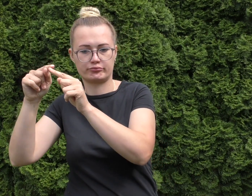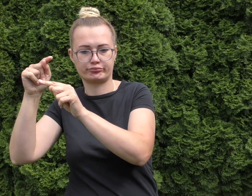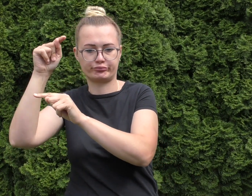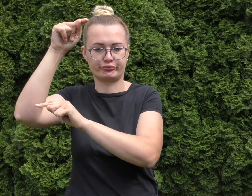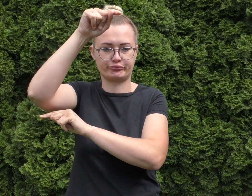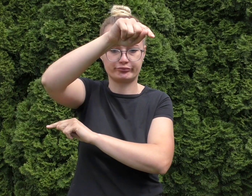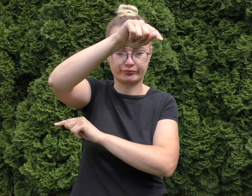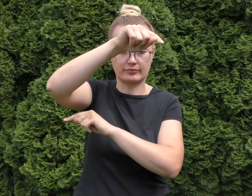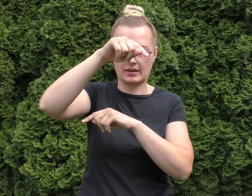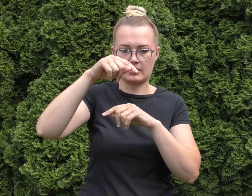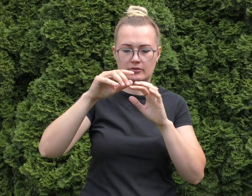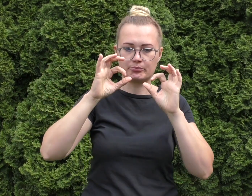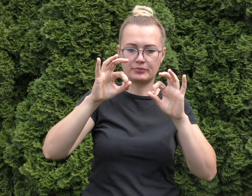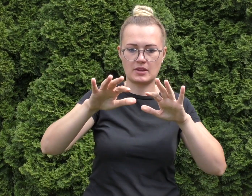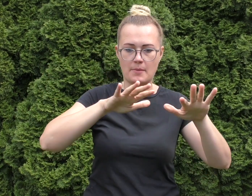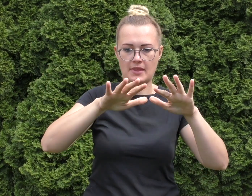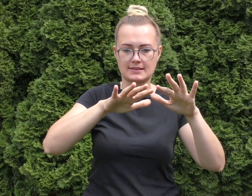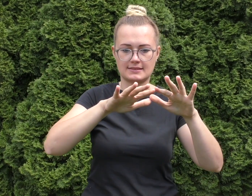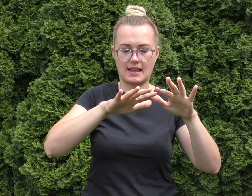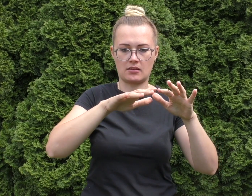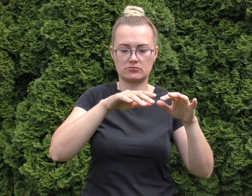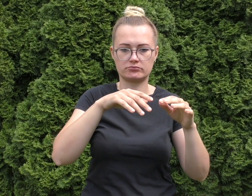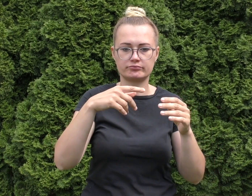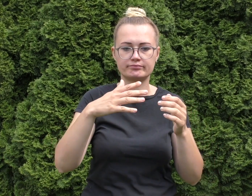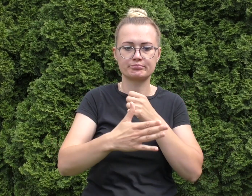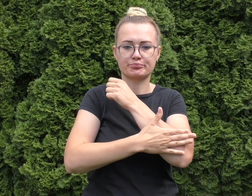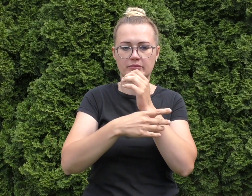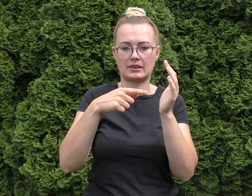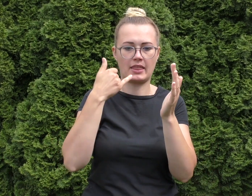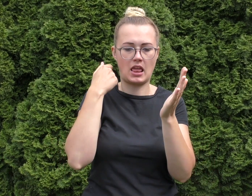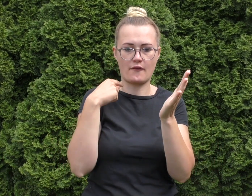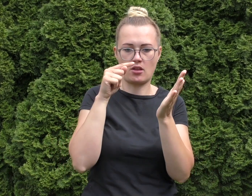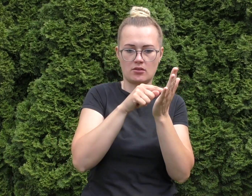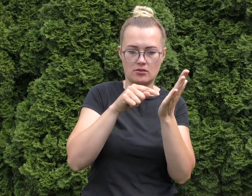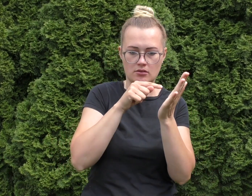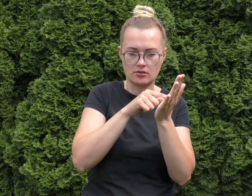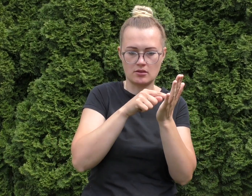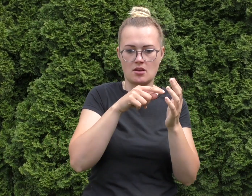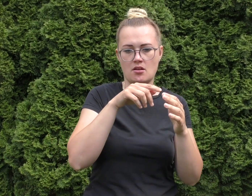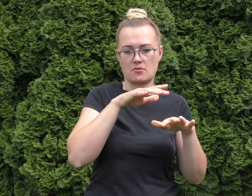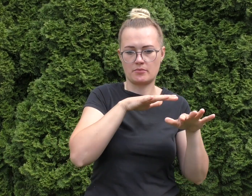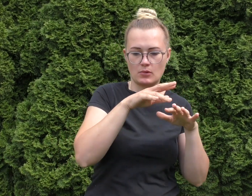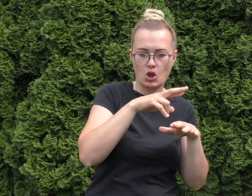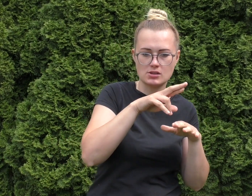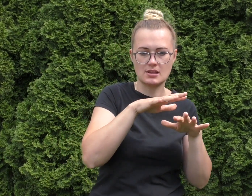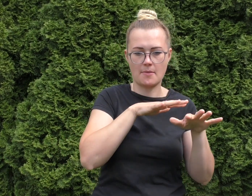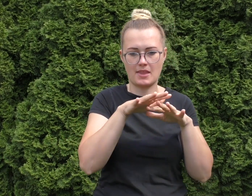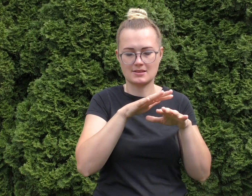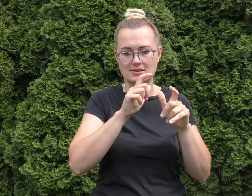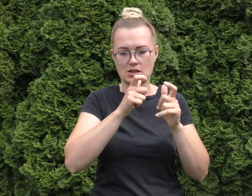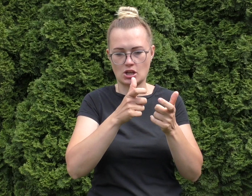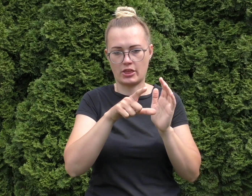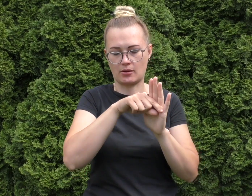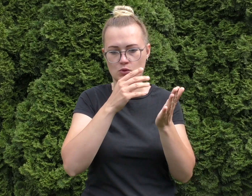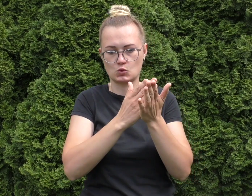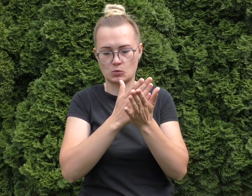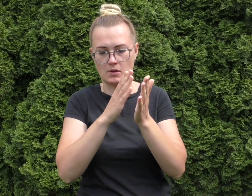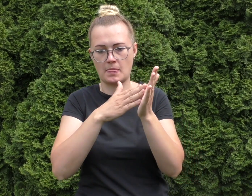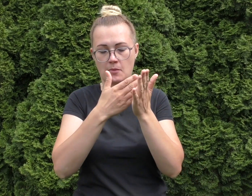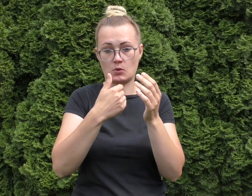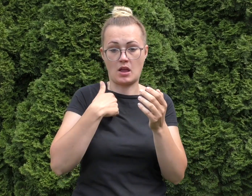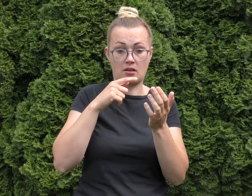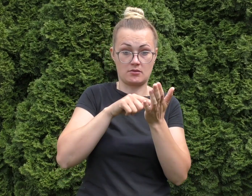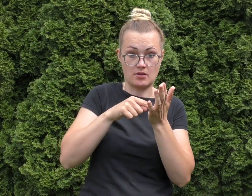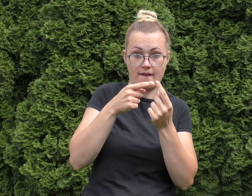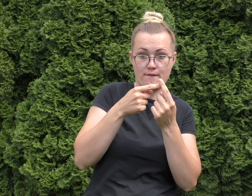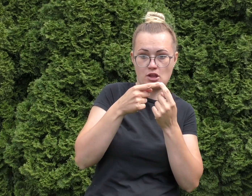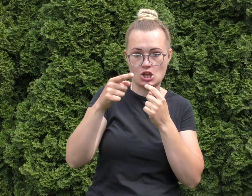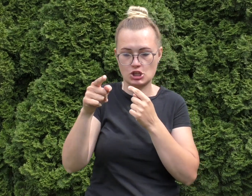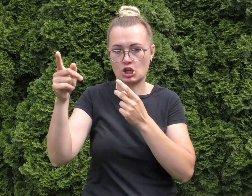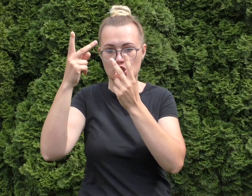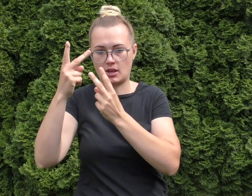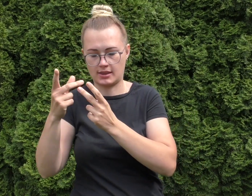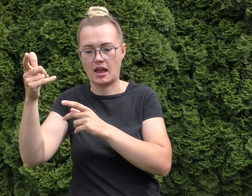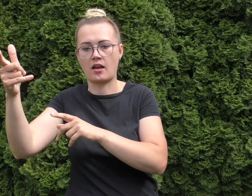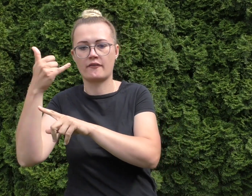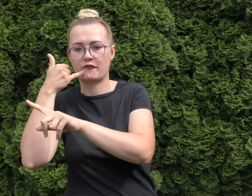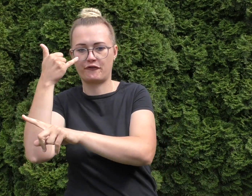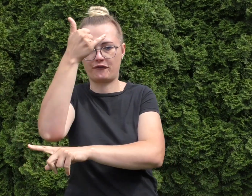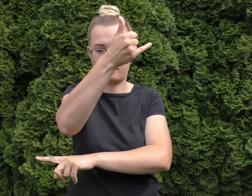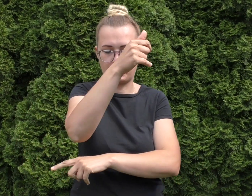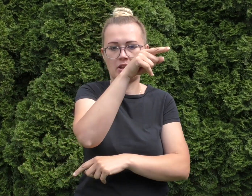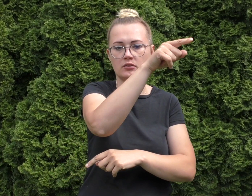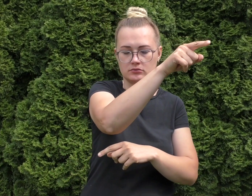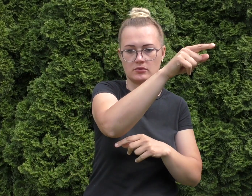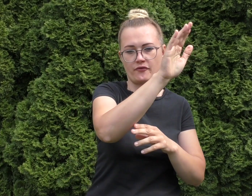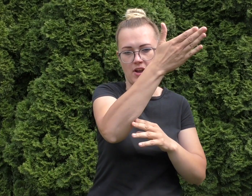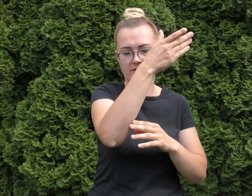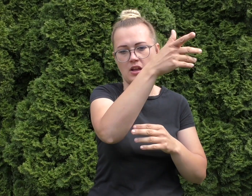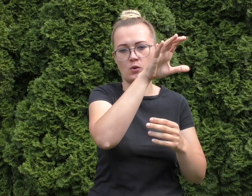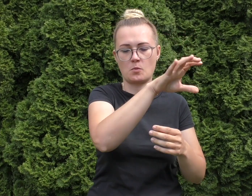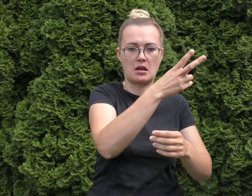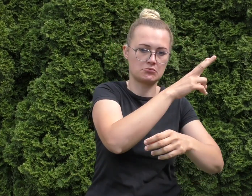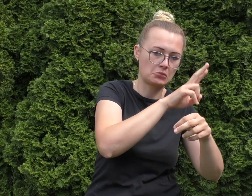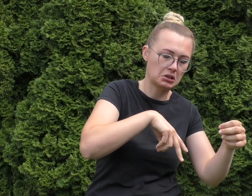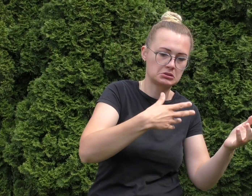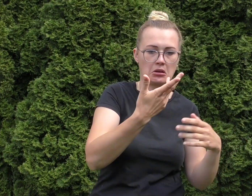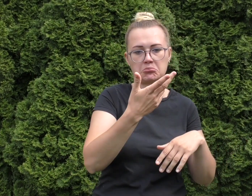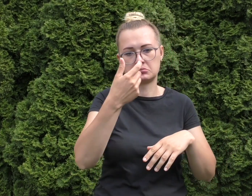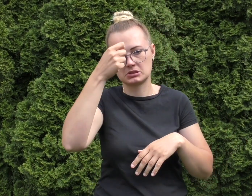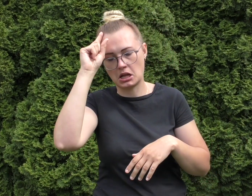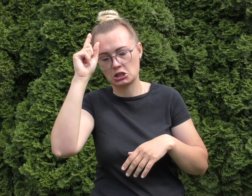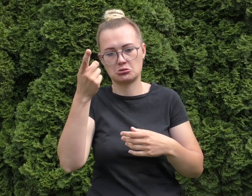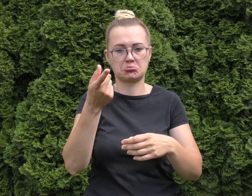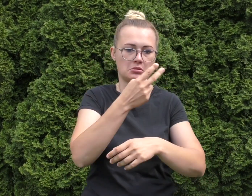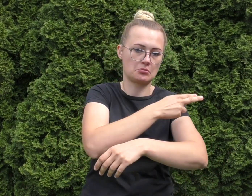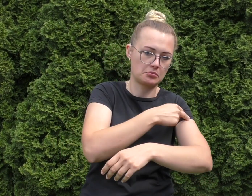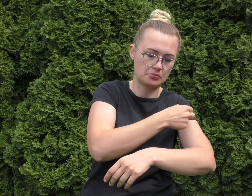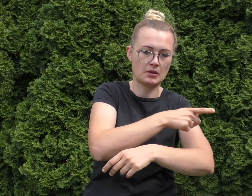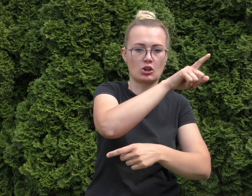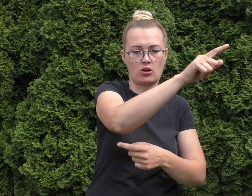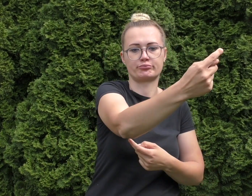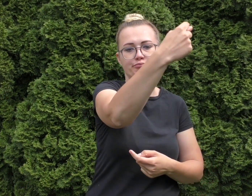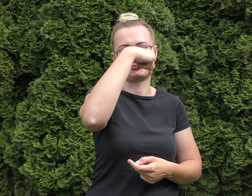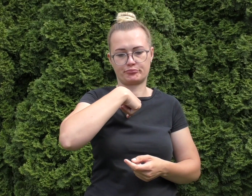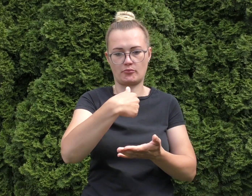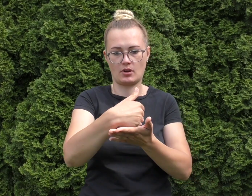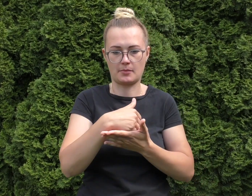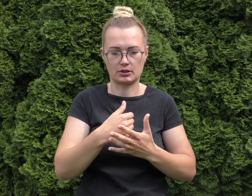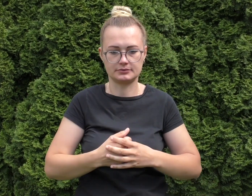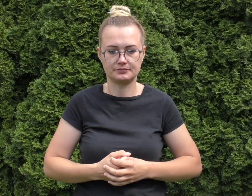przekazanie zdarzenia do odpowiednich, ze względu na rodzaj i miejsce zdarzenia służb ratunkowych.